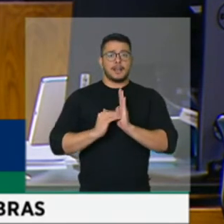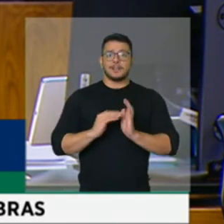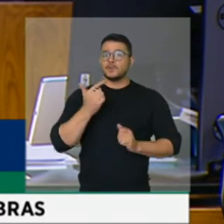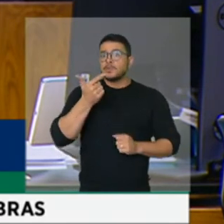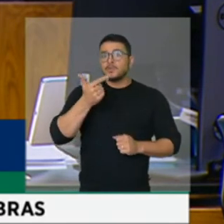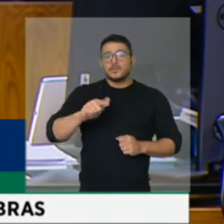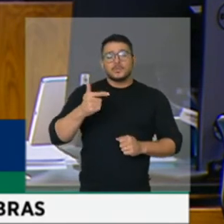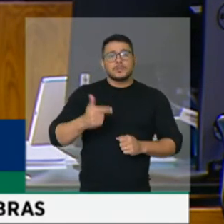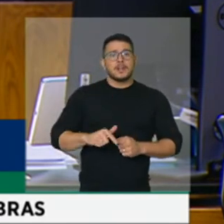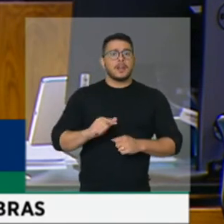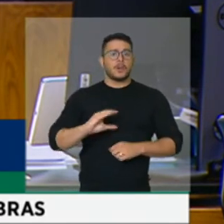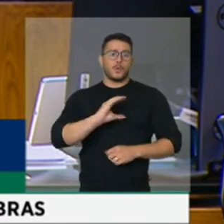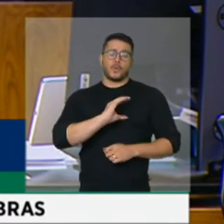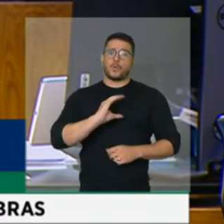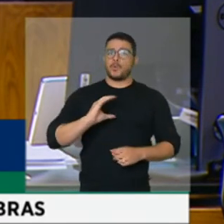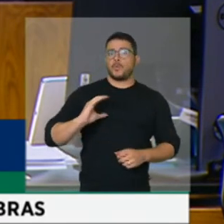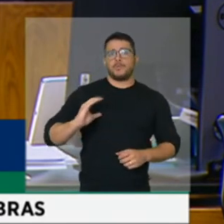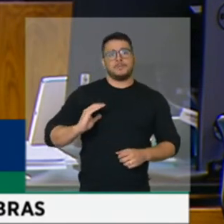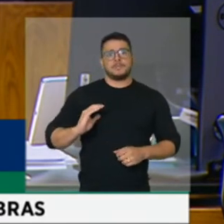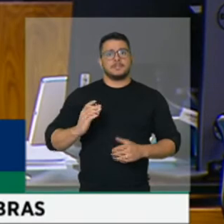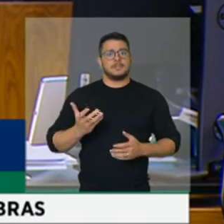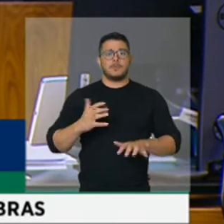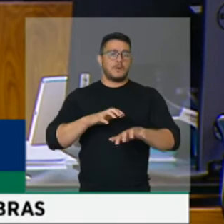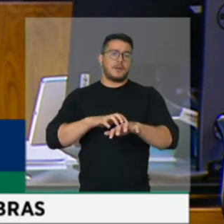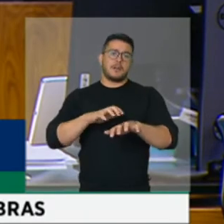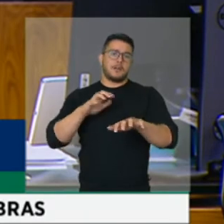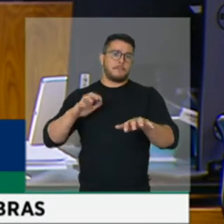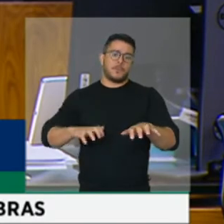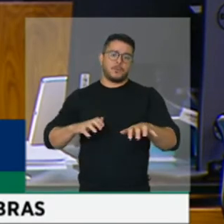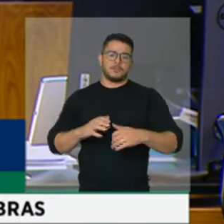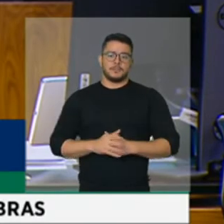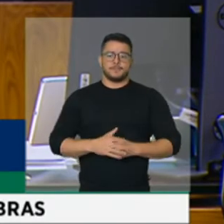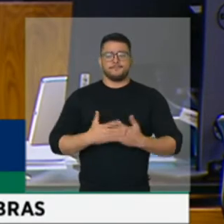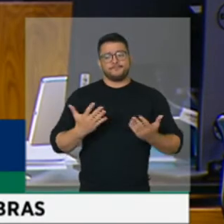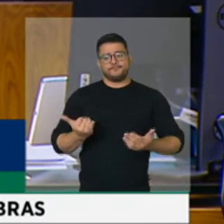FORMA REMOTA. -- [PRESIDENTE]: DEPUTADO FREIXO DEIXA EU COM TODO O RESPEITO LHE RESPONDER OSENADO SEQUER ESTÁ FUNCIONANDO REMOTAMENTE AS